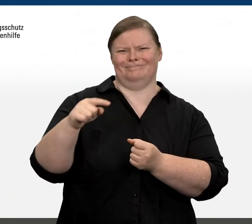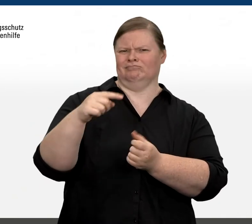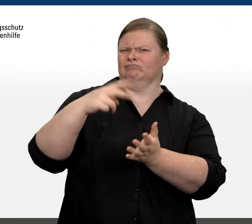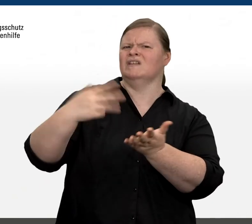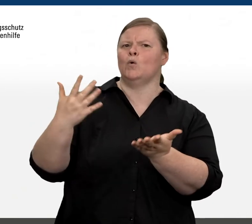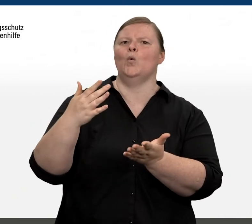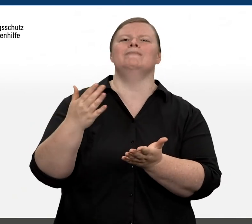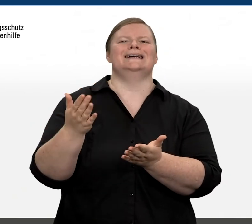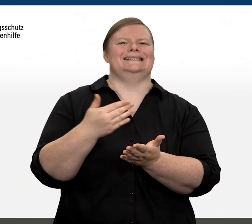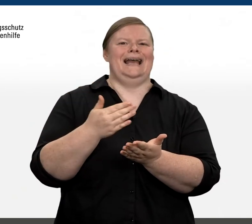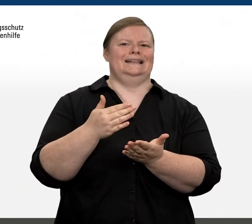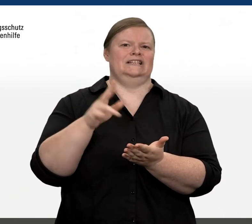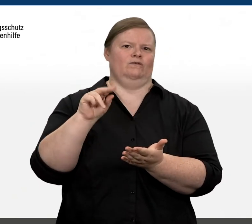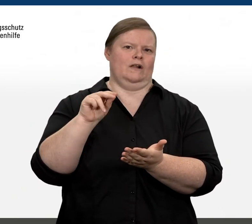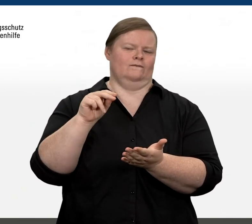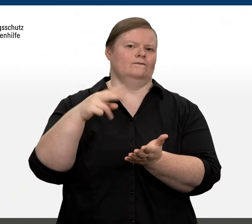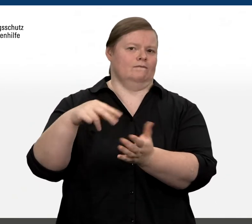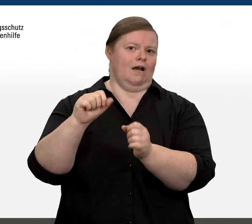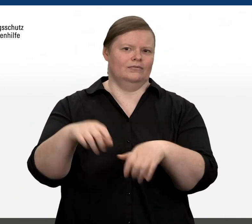auf Seite 12 nachlesen.